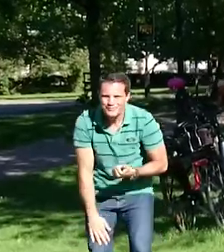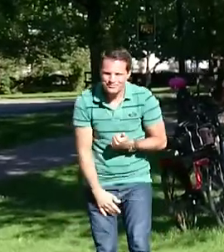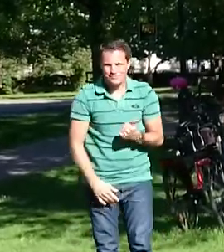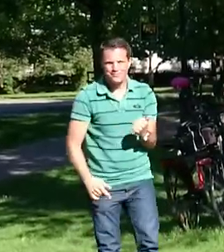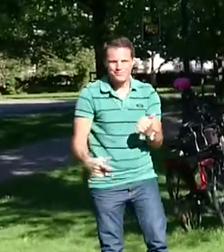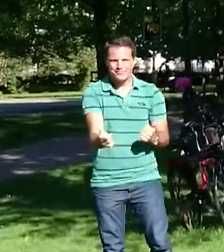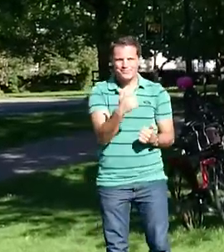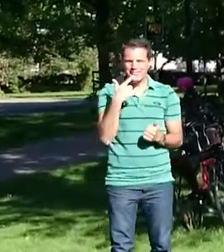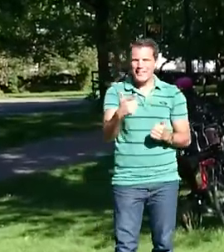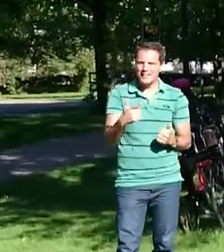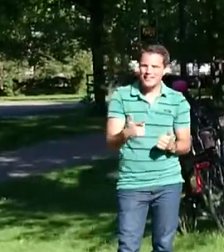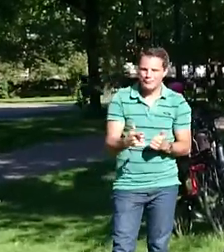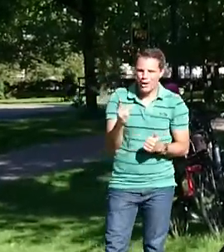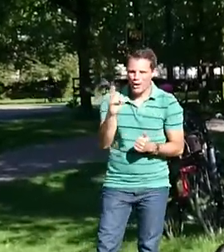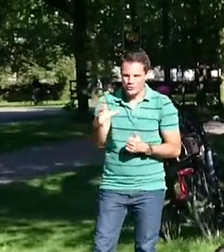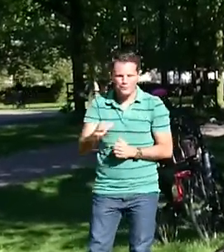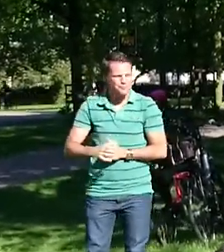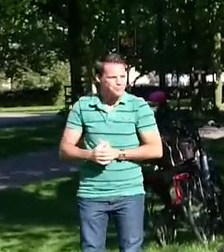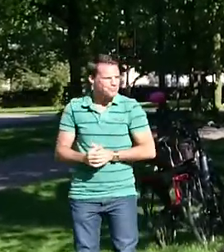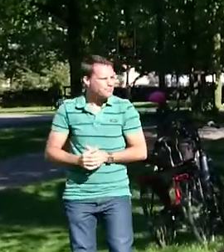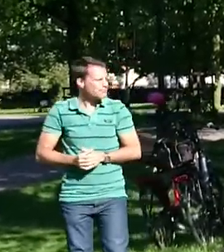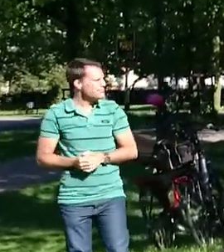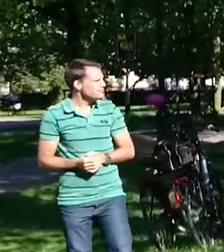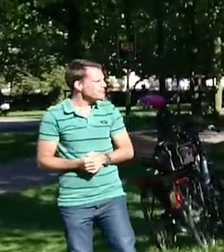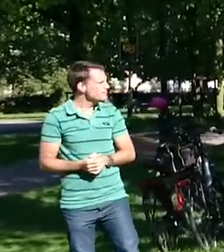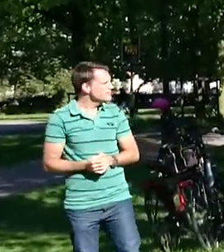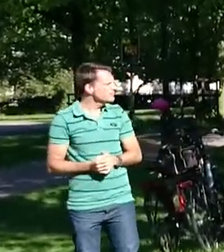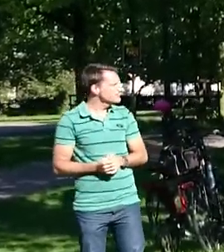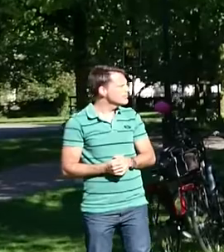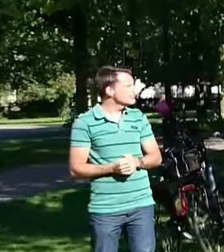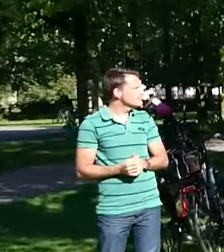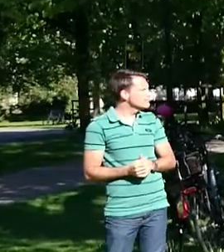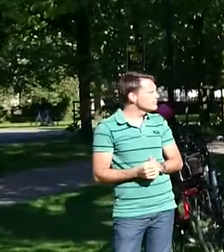[Jubel och applåder]